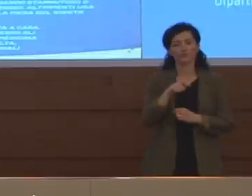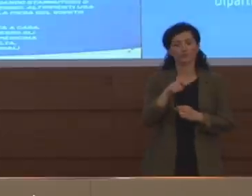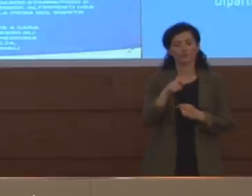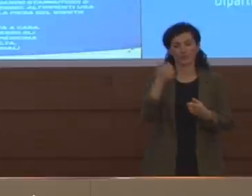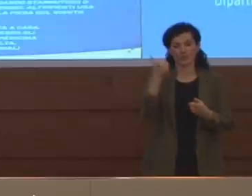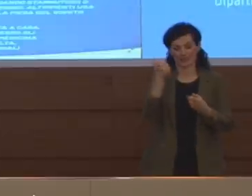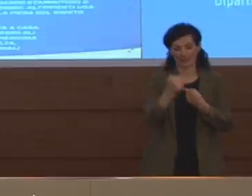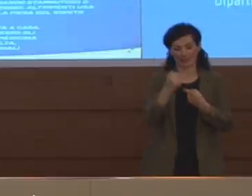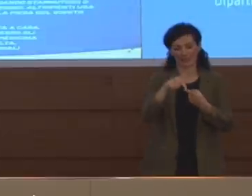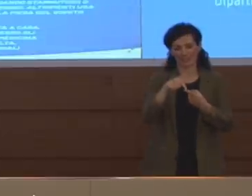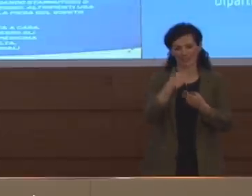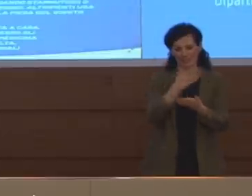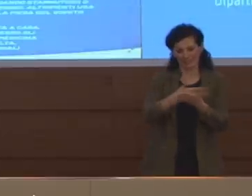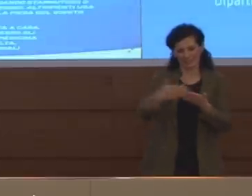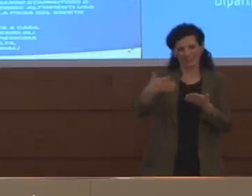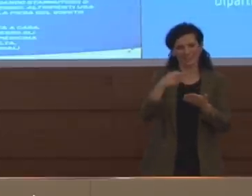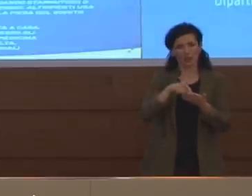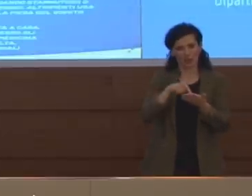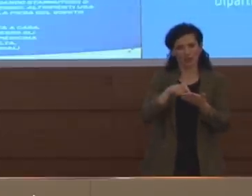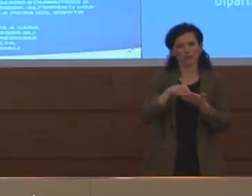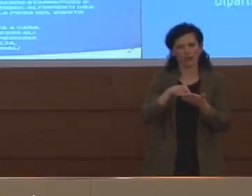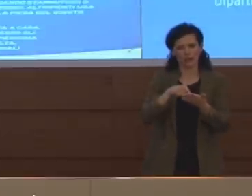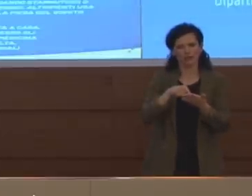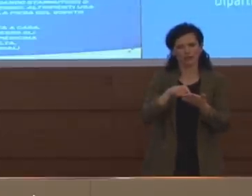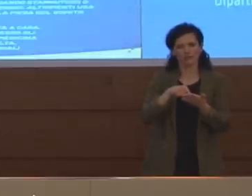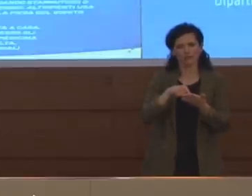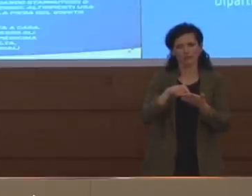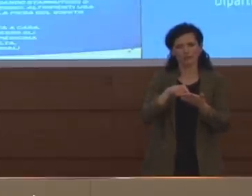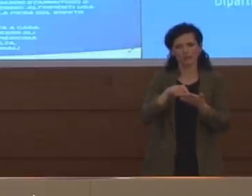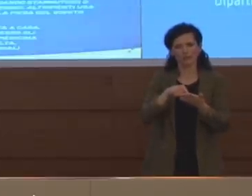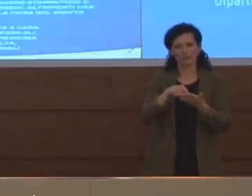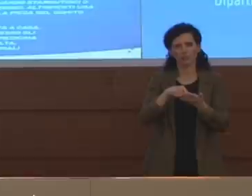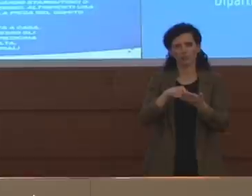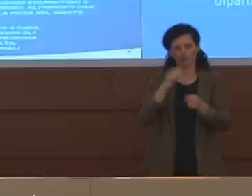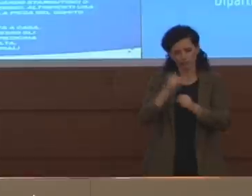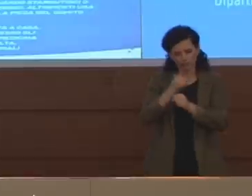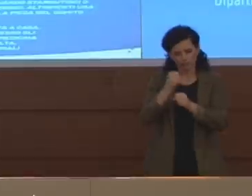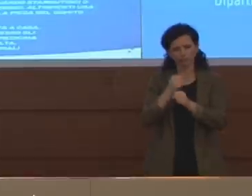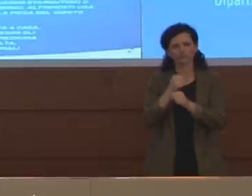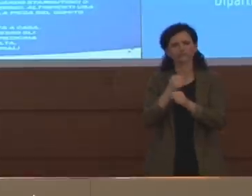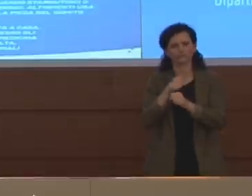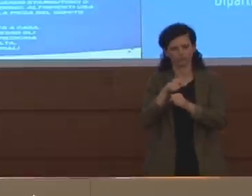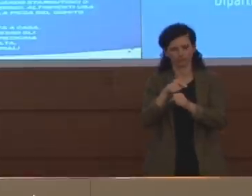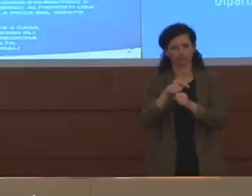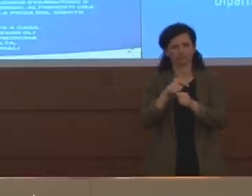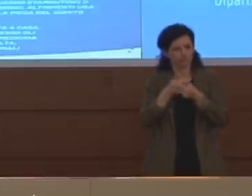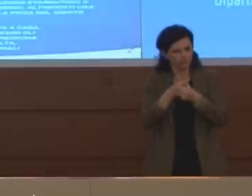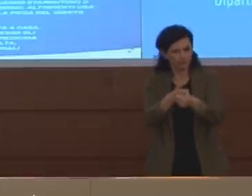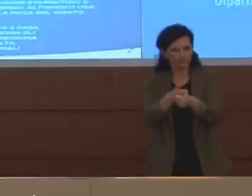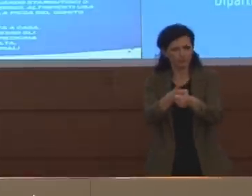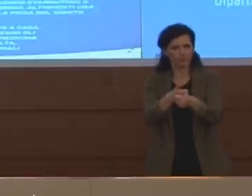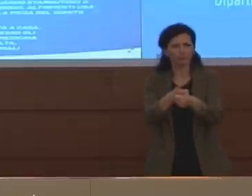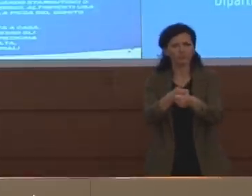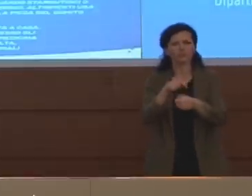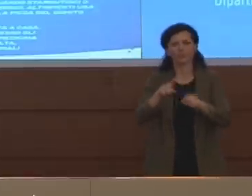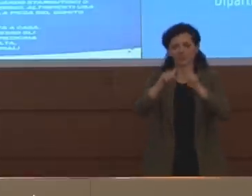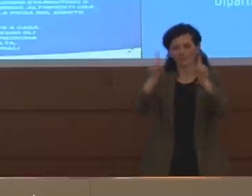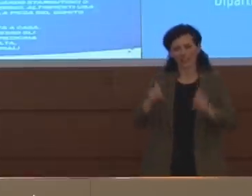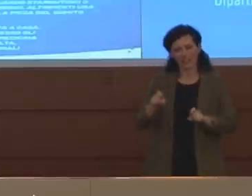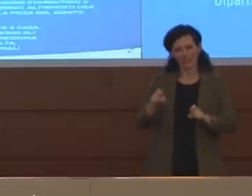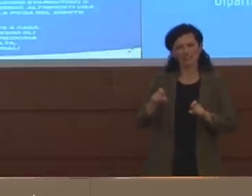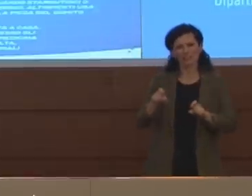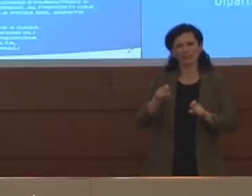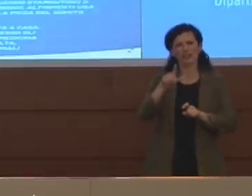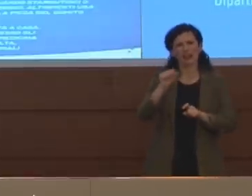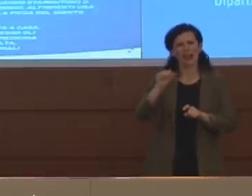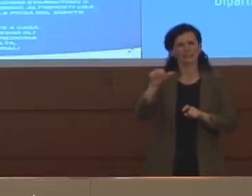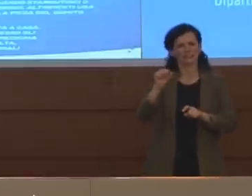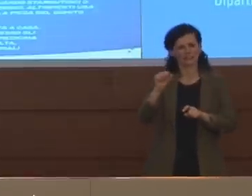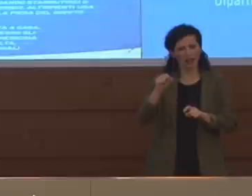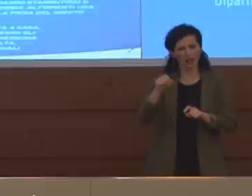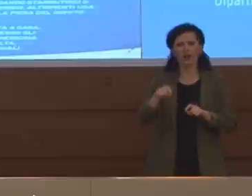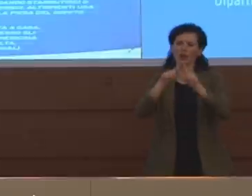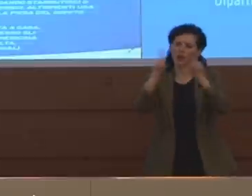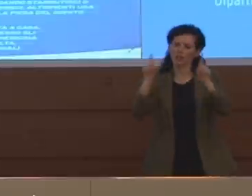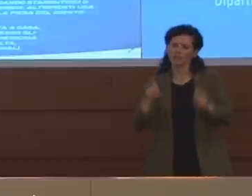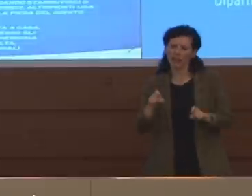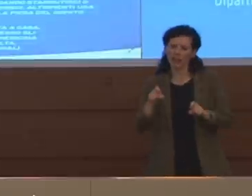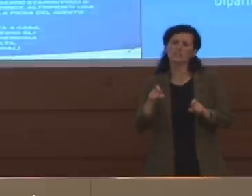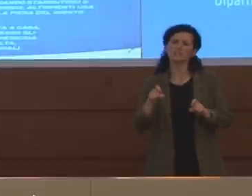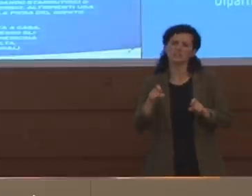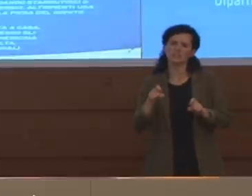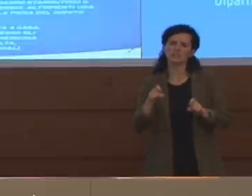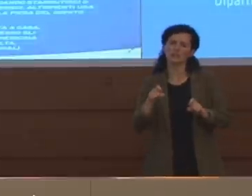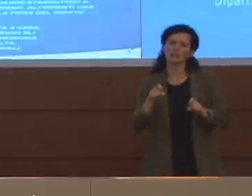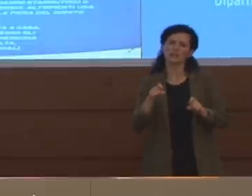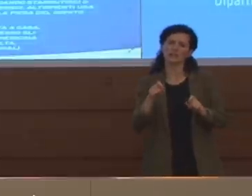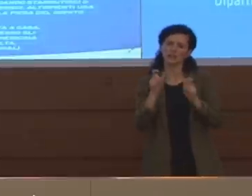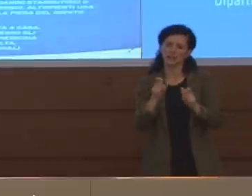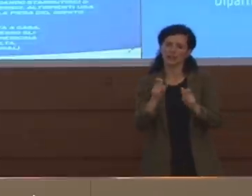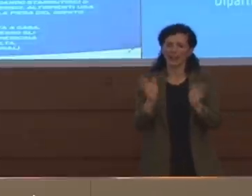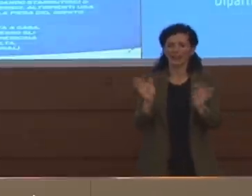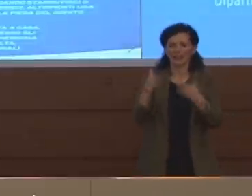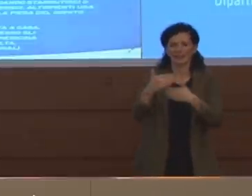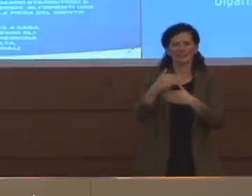verrà condotto impiegando o Test Elisa o Test di Chemiluminescenza, i cosiddetti kit ChLIA,